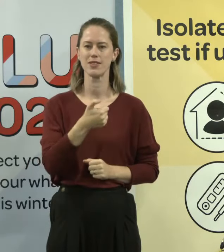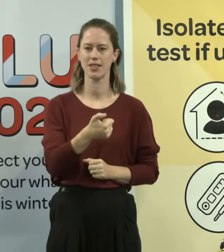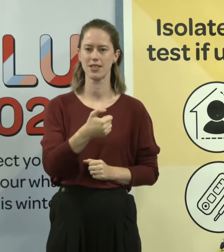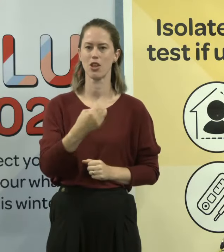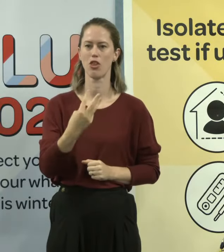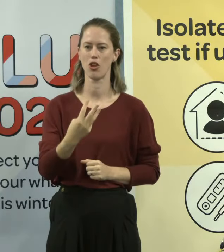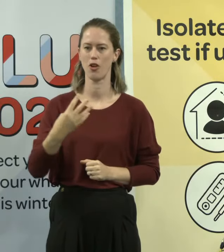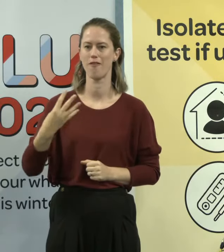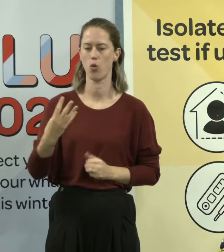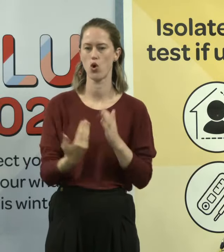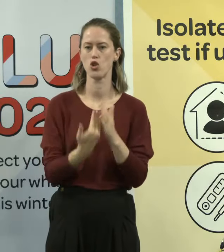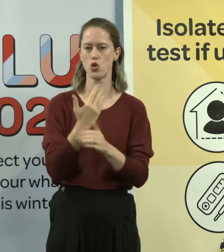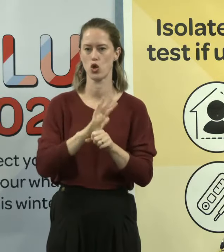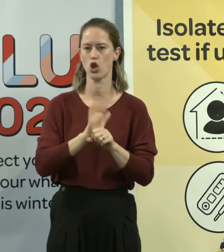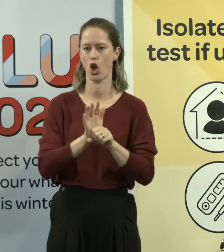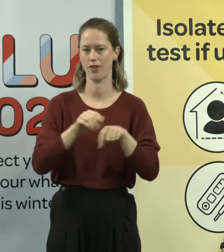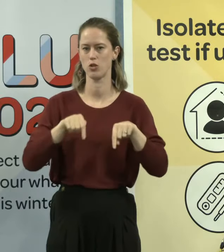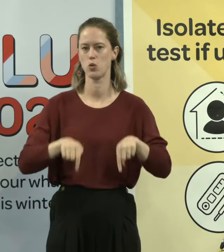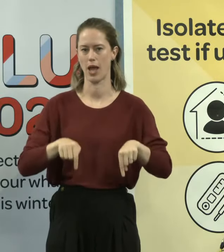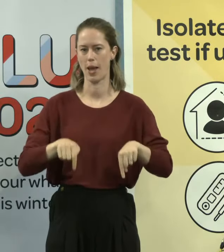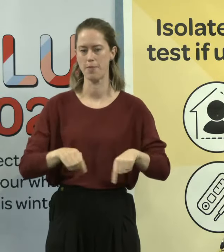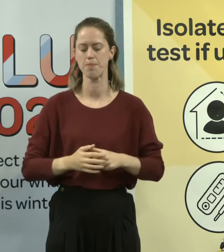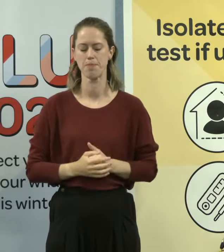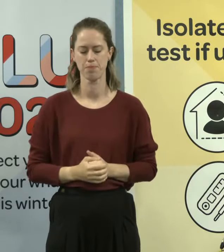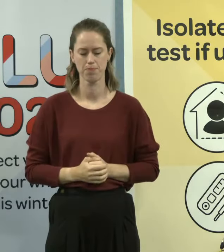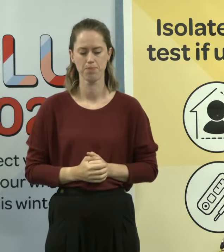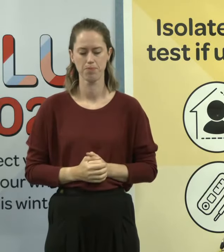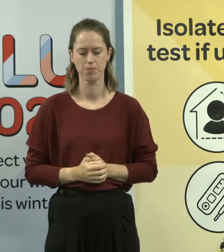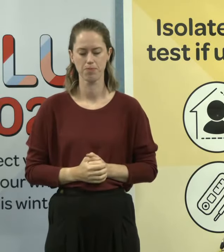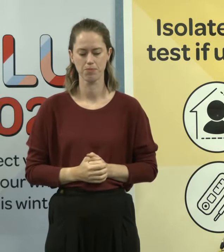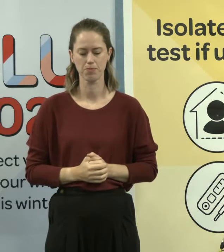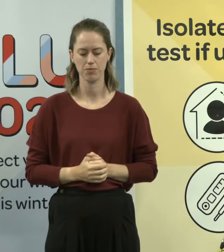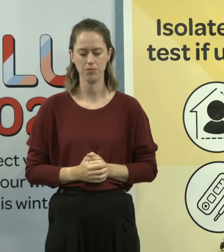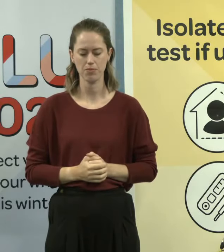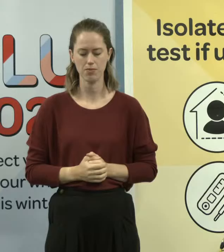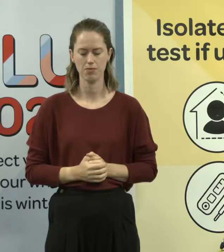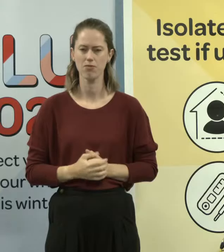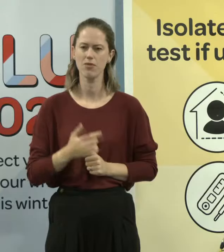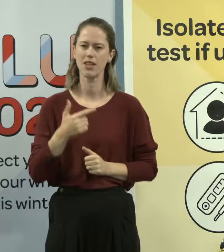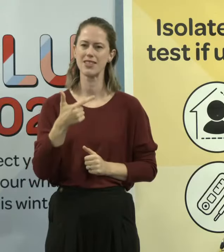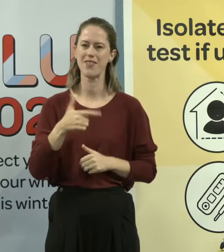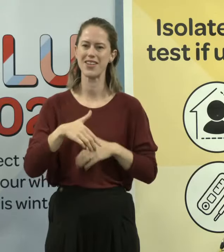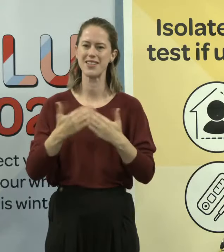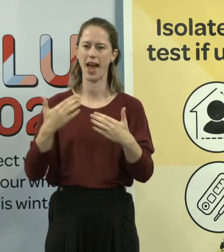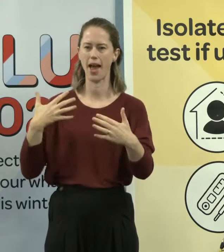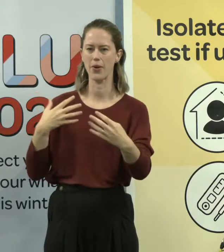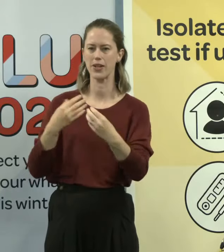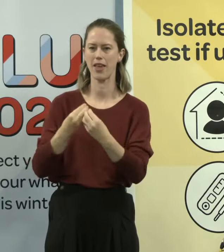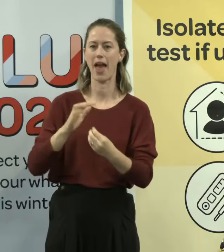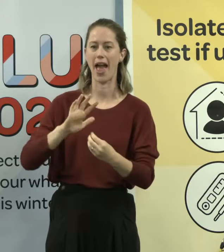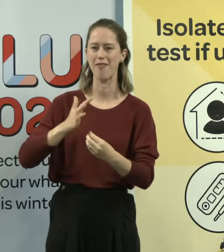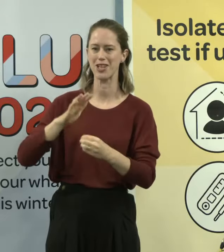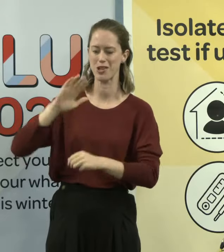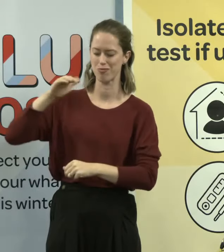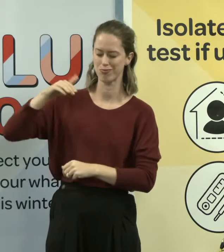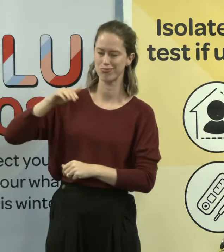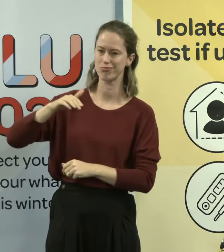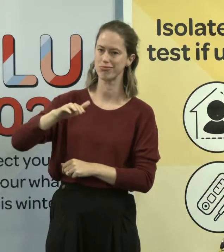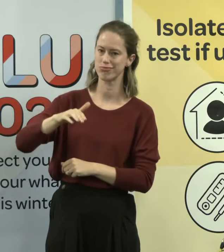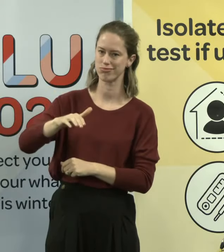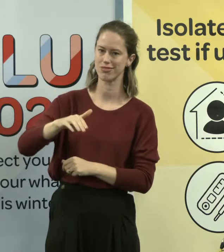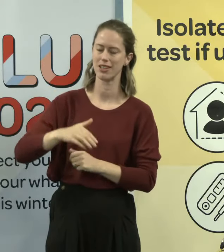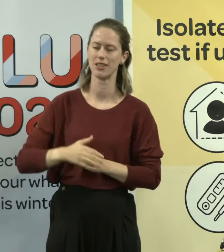Tuatahi, he whakahou i nga nama